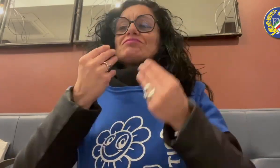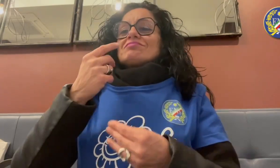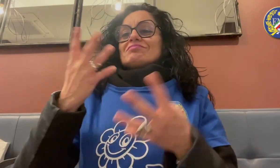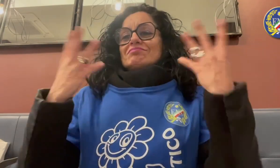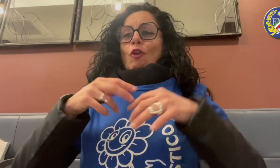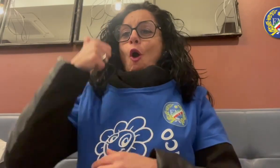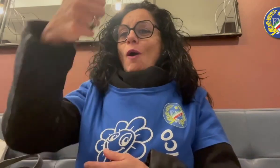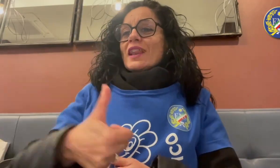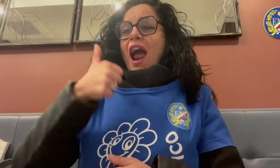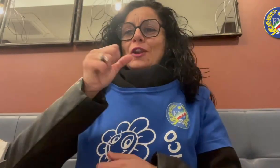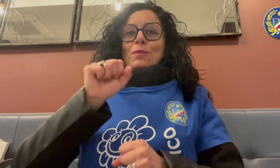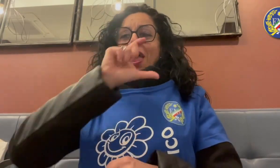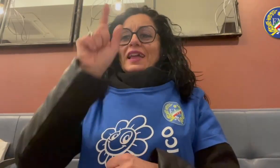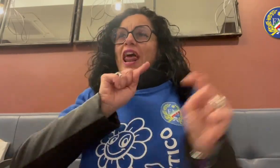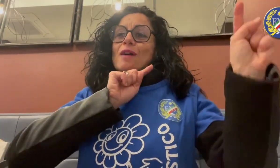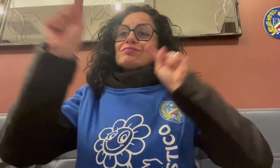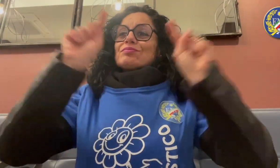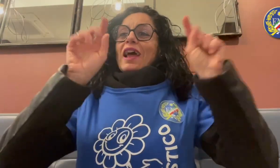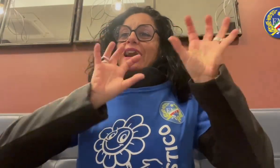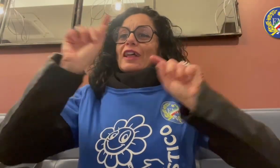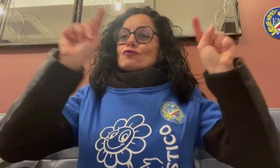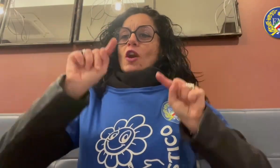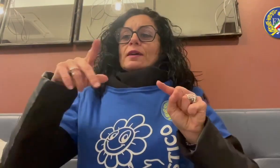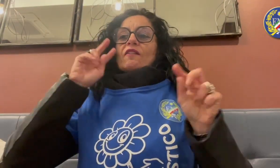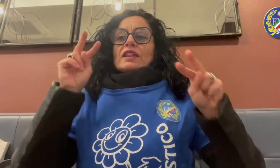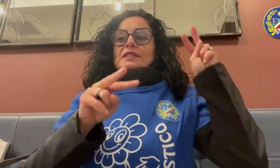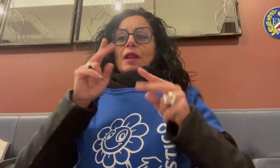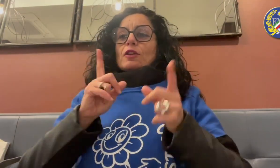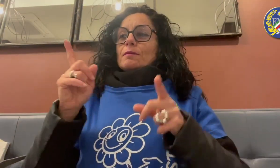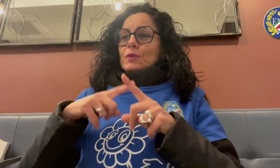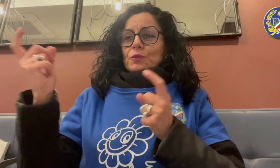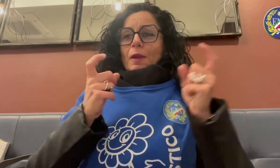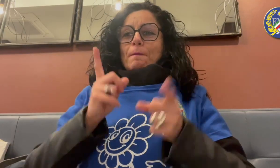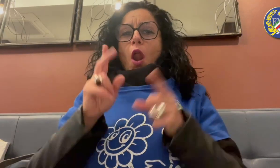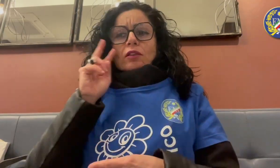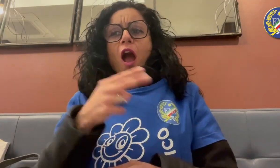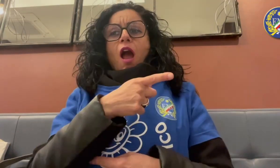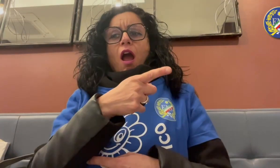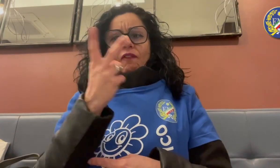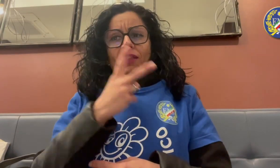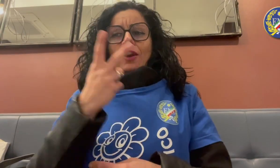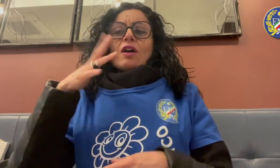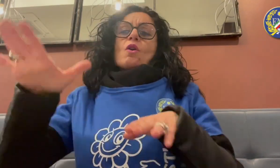organizzate iniziative in due città, è intenzione del CoNaSD organizzare ogni anno eventi in città diverse per dare visibilità e per fare in modo che i rappresentanti